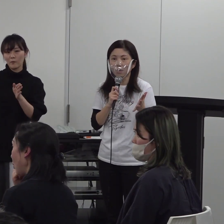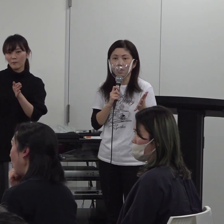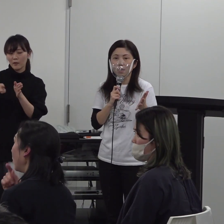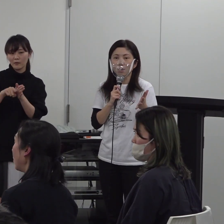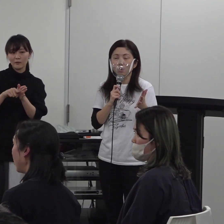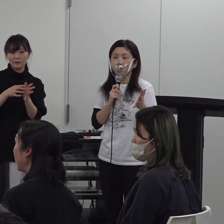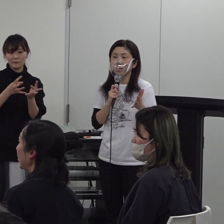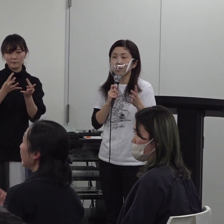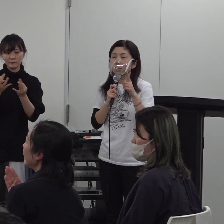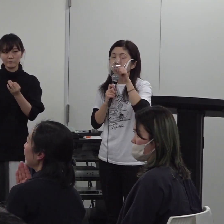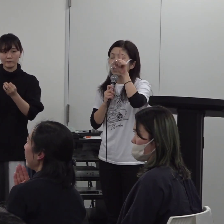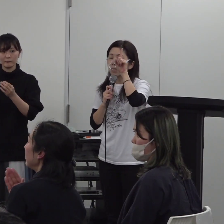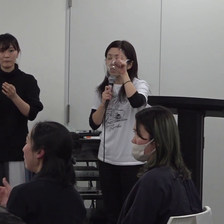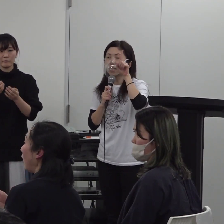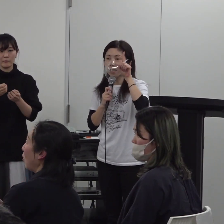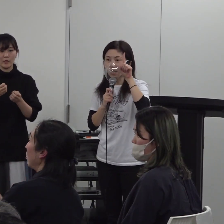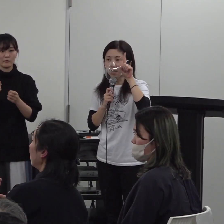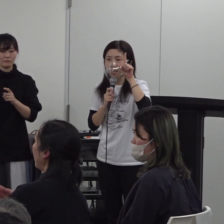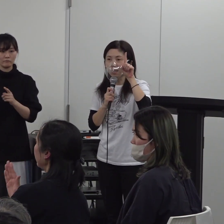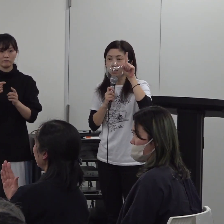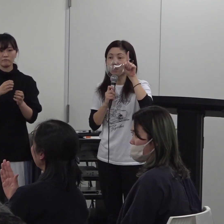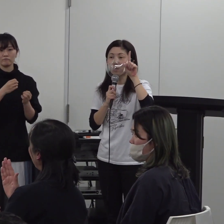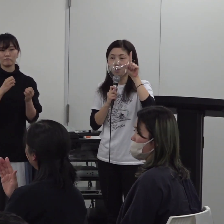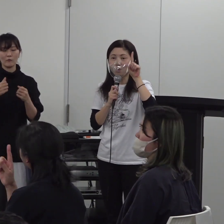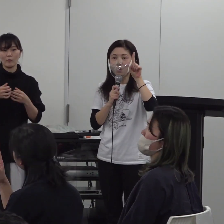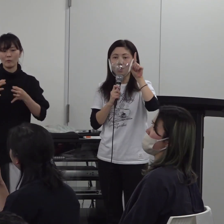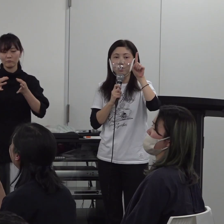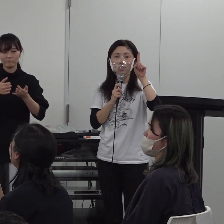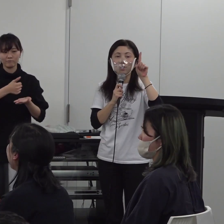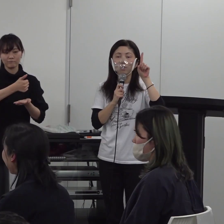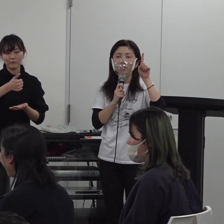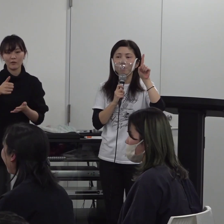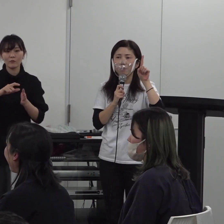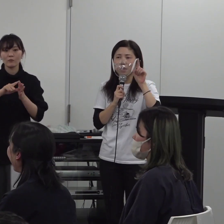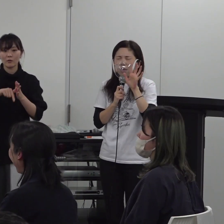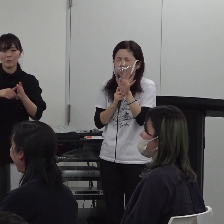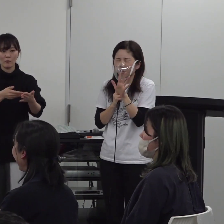断られたこと1回だけそれもそのお客様は